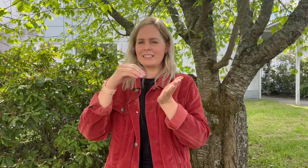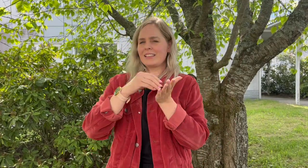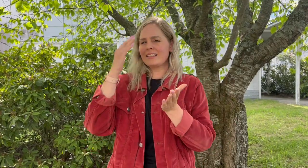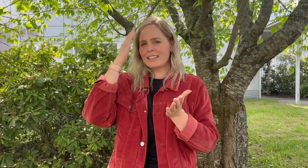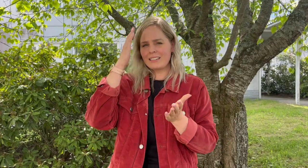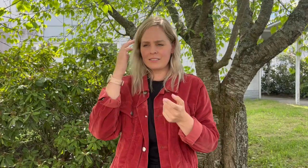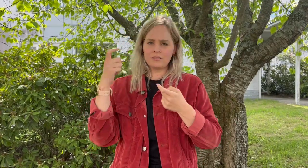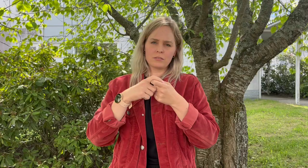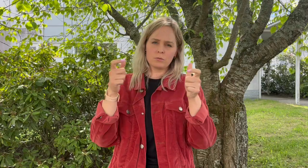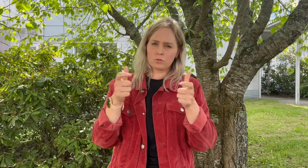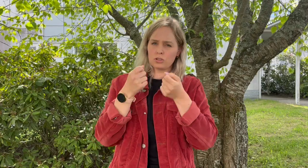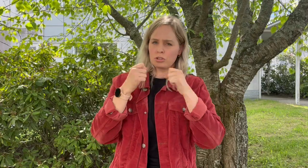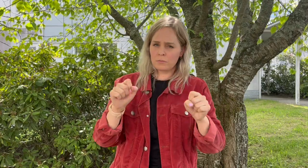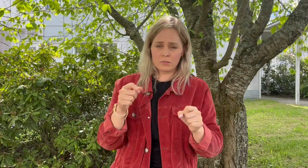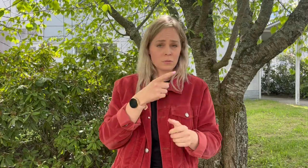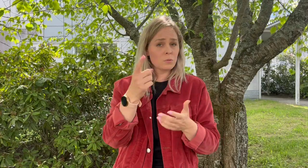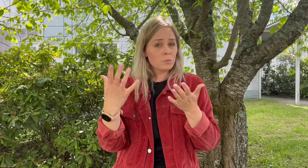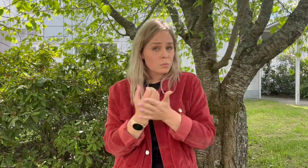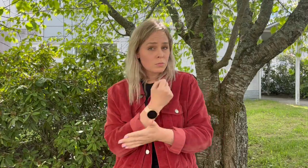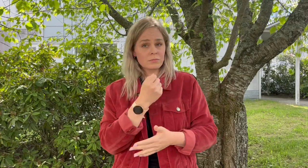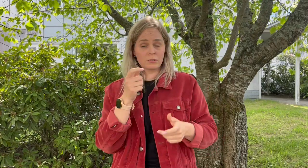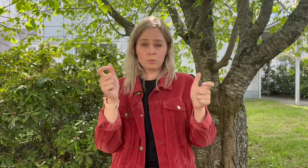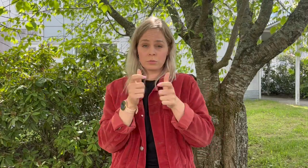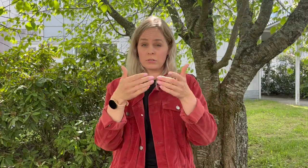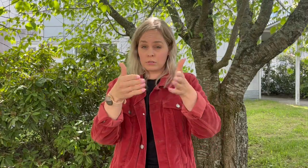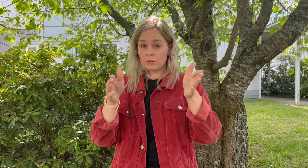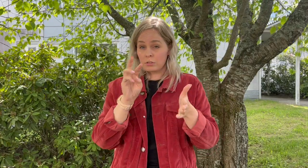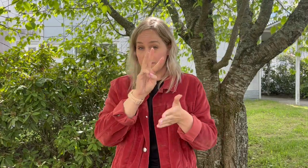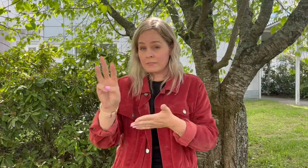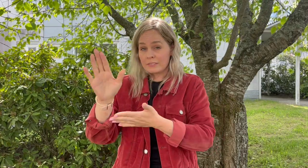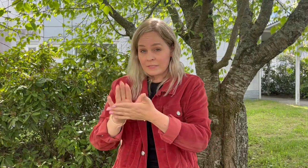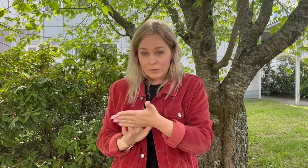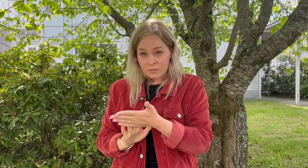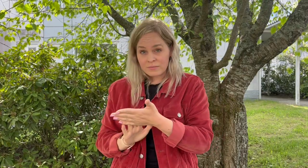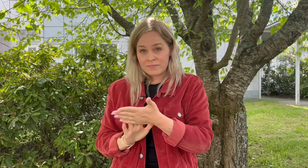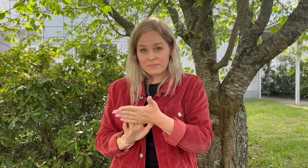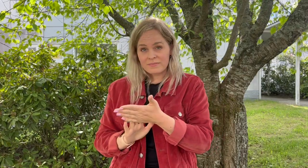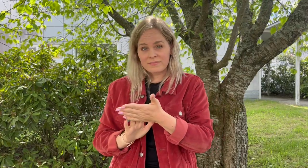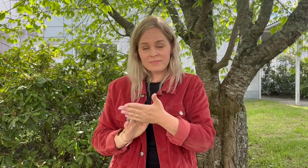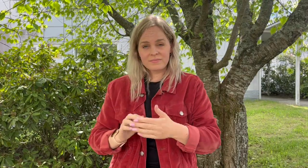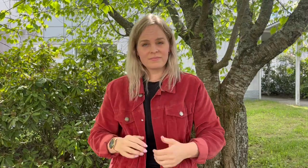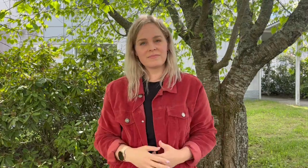Lisätietoja yhdistystoiminnasta löydät osoitteesta - https://kuurojenliitto.fi/yhdistyshuone/